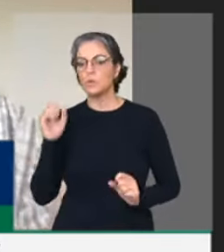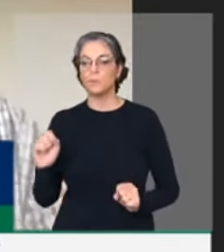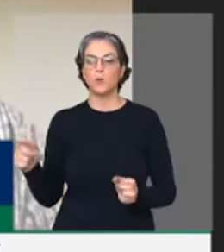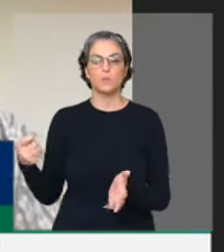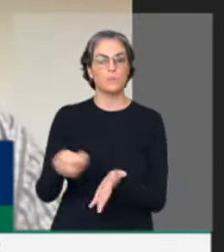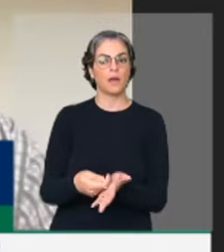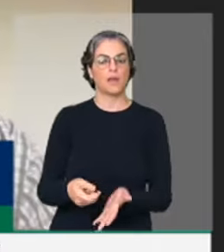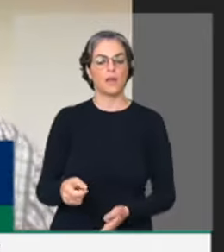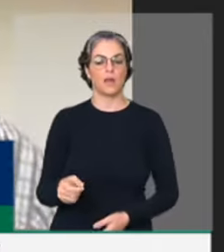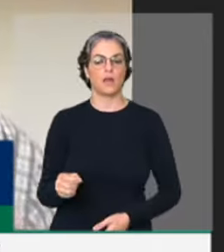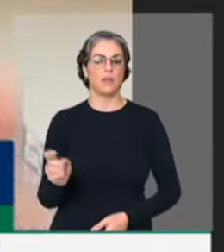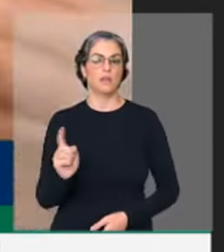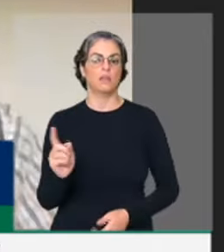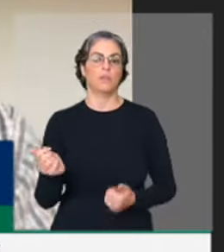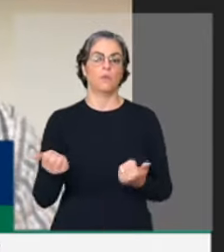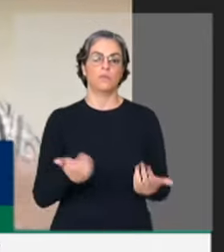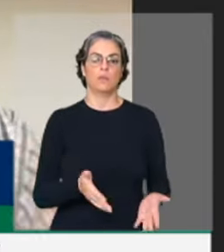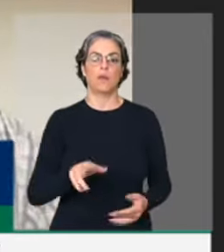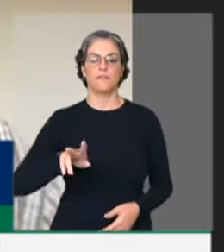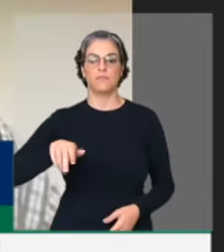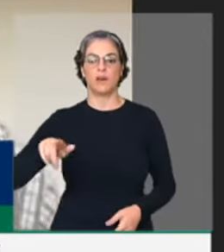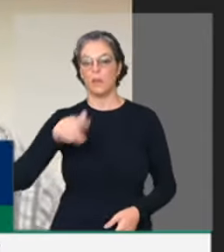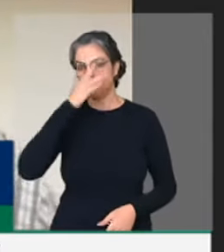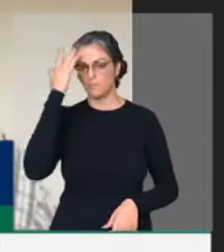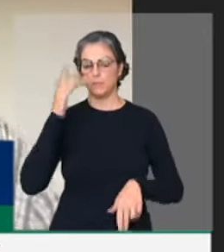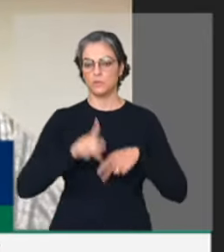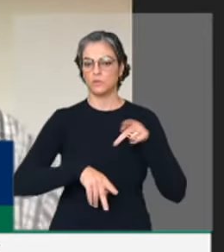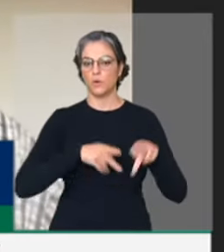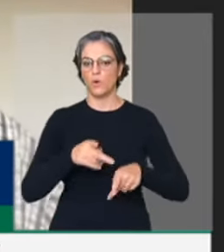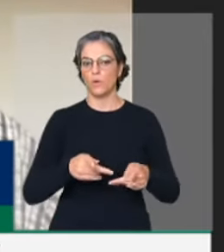CONJUNTO DA POPULAÇÃO E PRIORITARIAMENTE PARA AQUELES QUE ESTÃO MAIS PRECISANDO QUE ESTÃO NUMA SITUAÇÃO DE